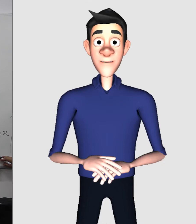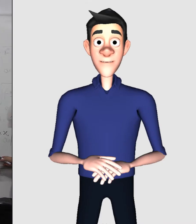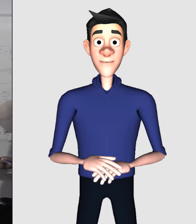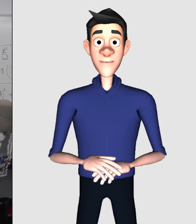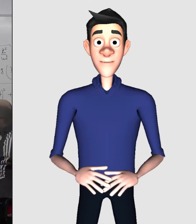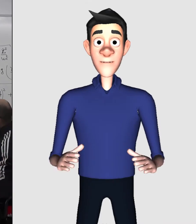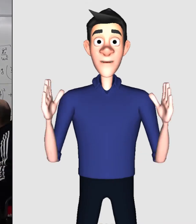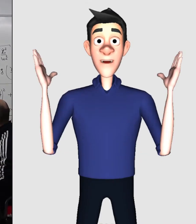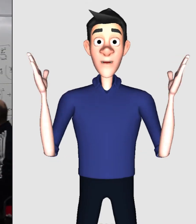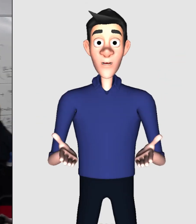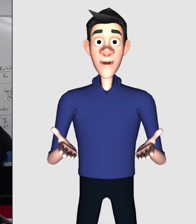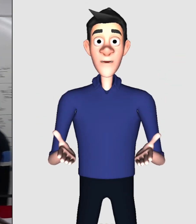Fica assim no final: